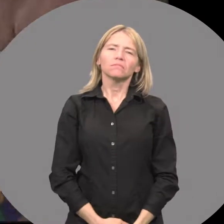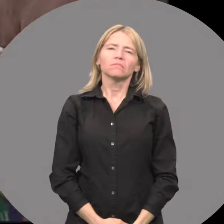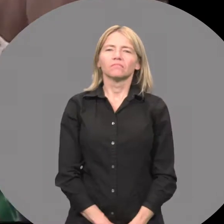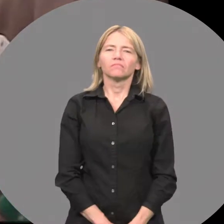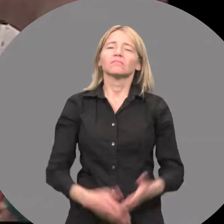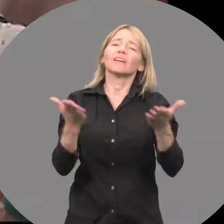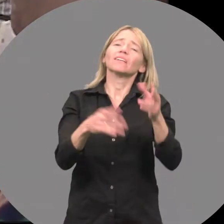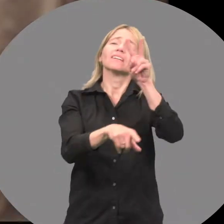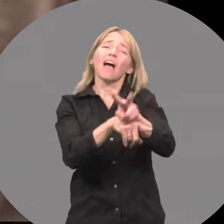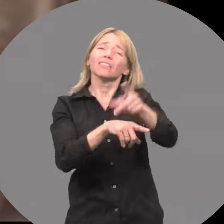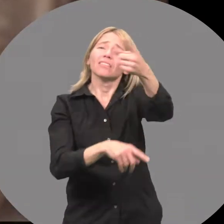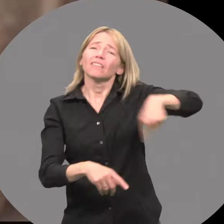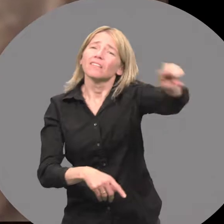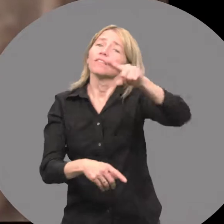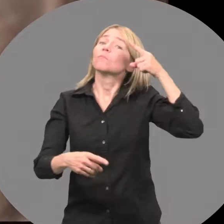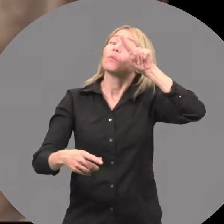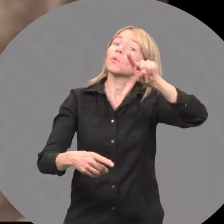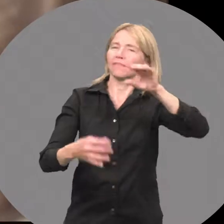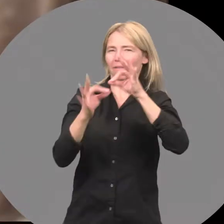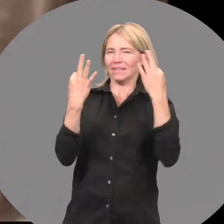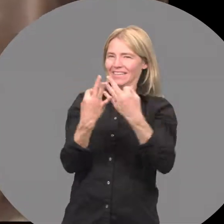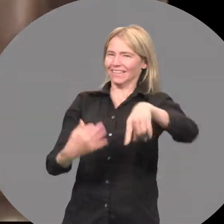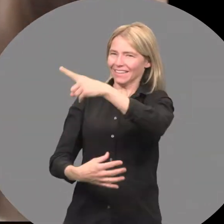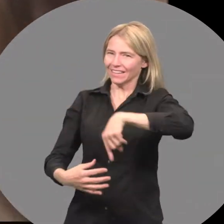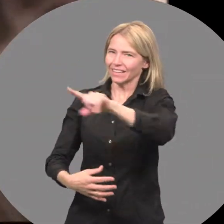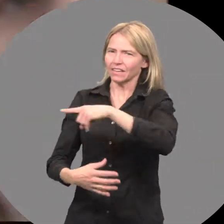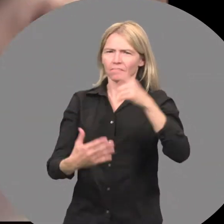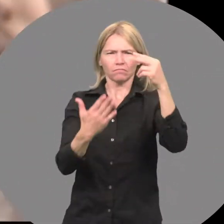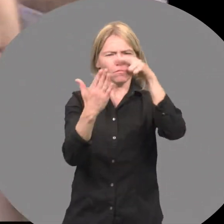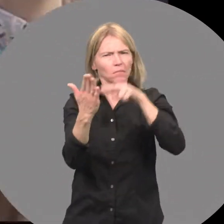Narrateur : Le fonds de garde d'enfants du STTP a été créé il y a vingt ans.